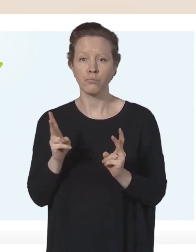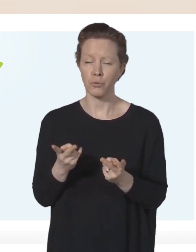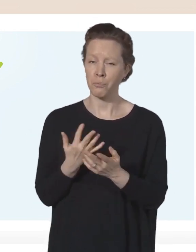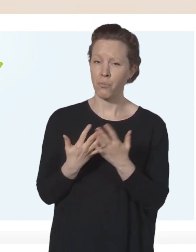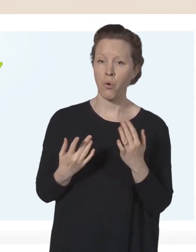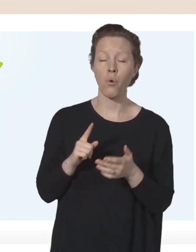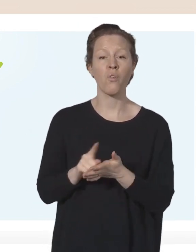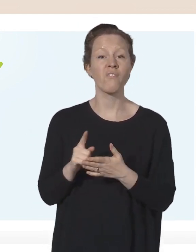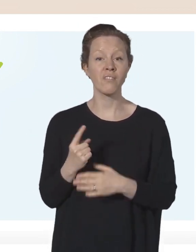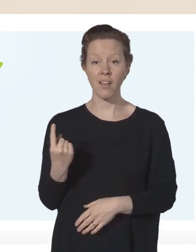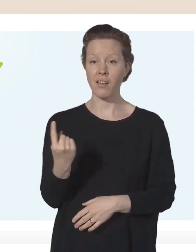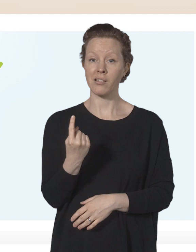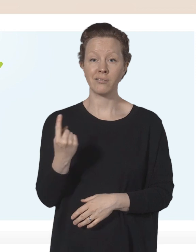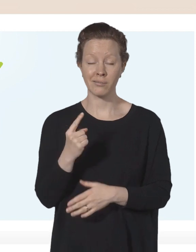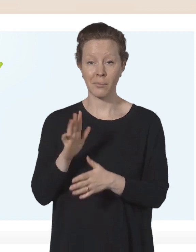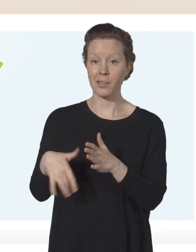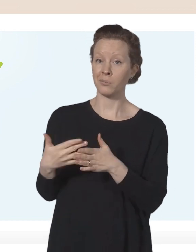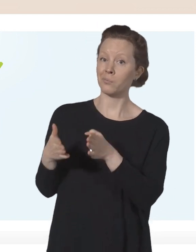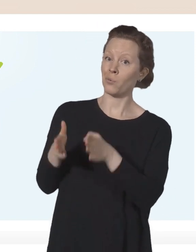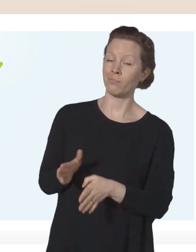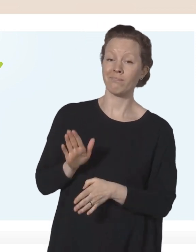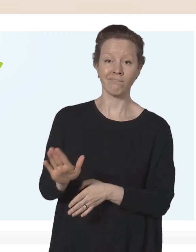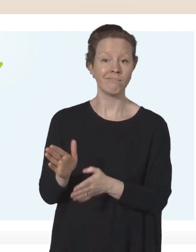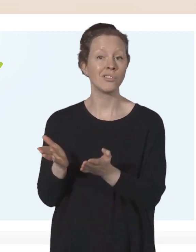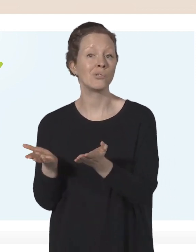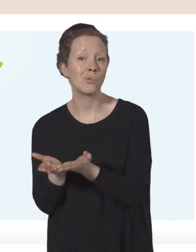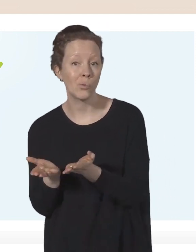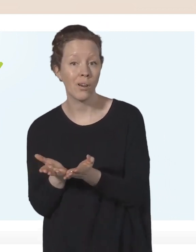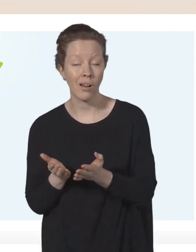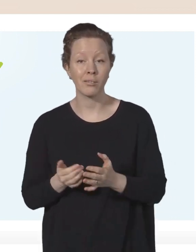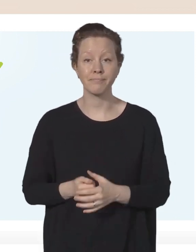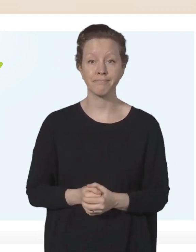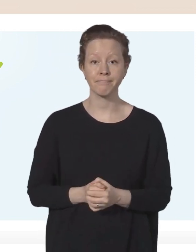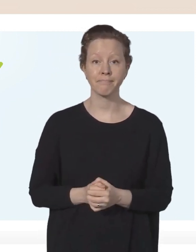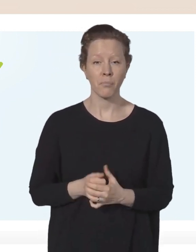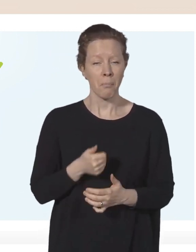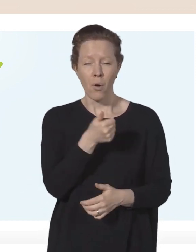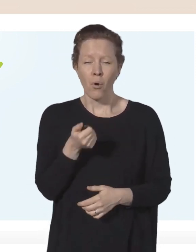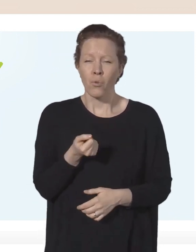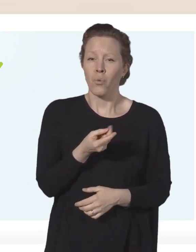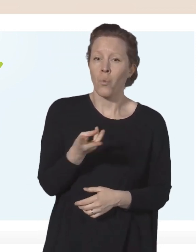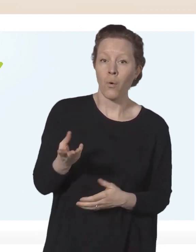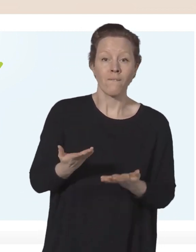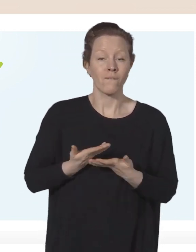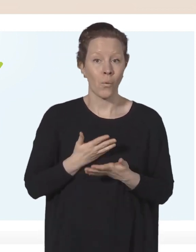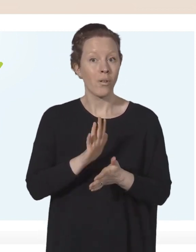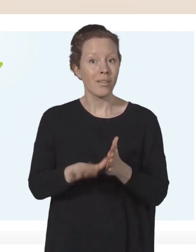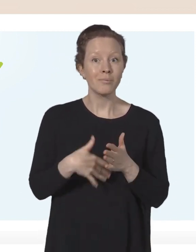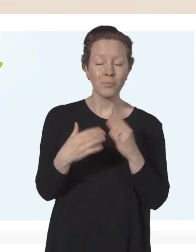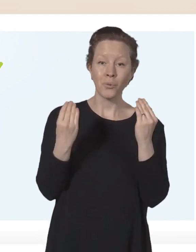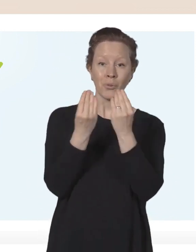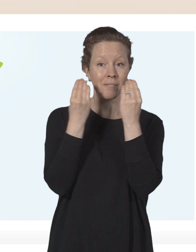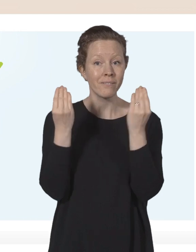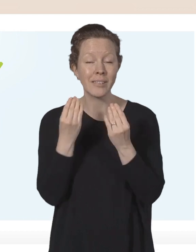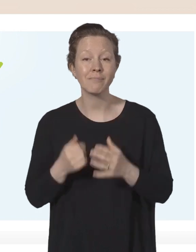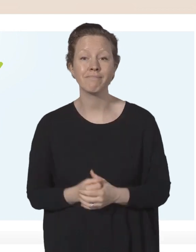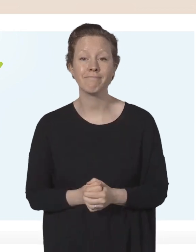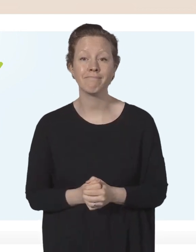och i många fall är de den enda teckenspråkiga i sin skola. Bara ett fåtal får teckenspråkig undervisning, -